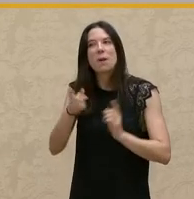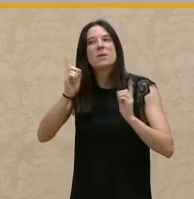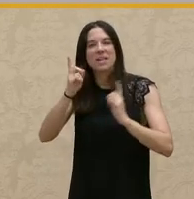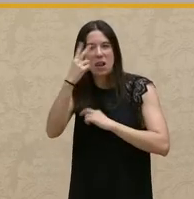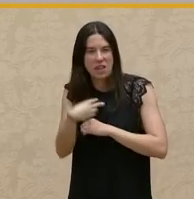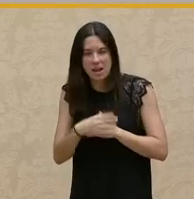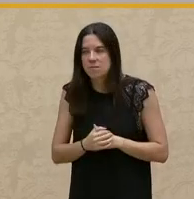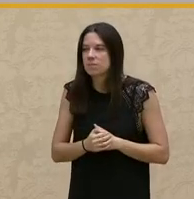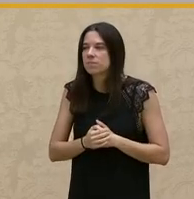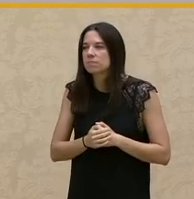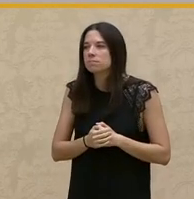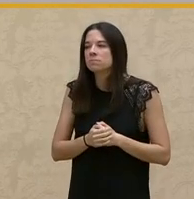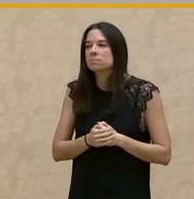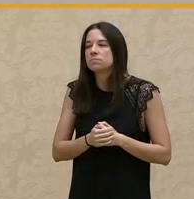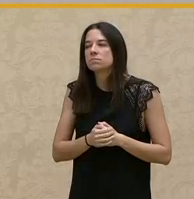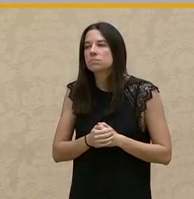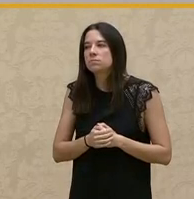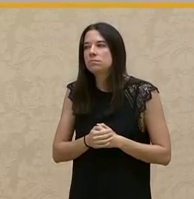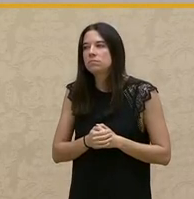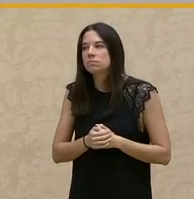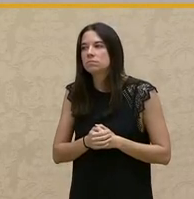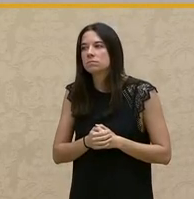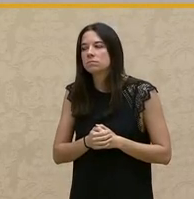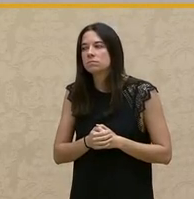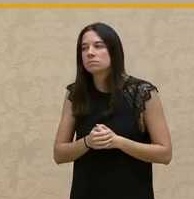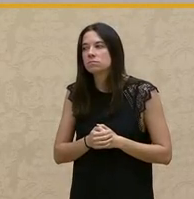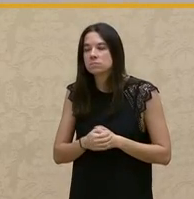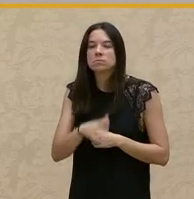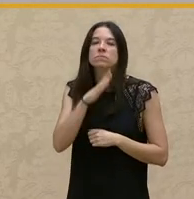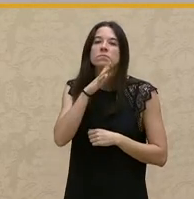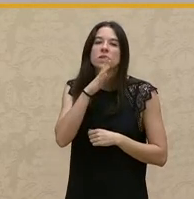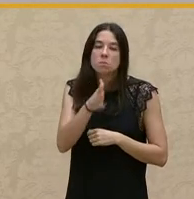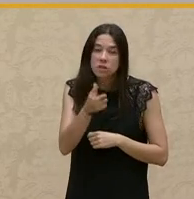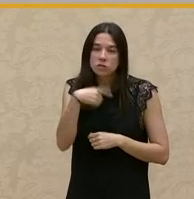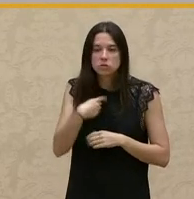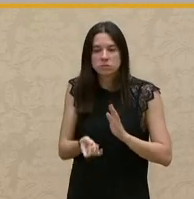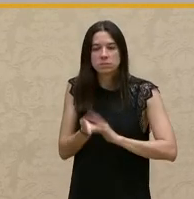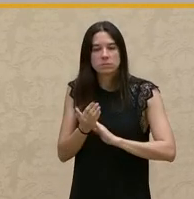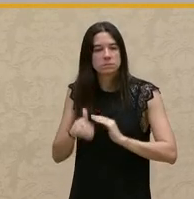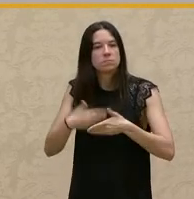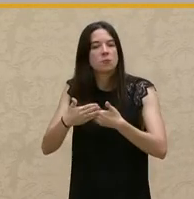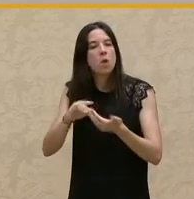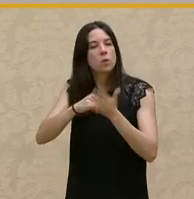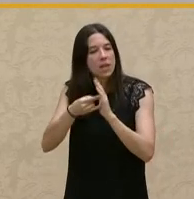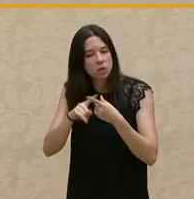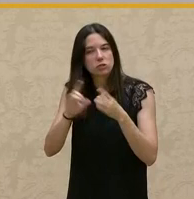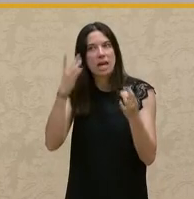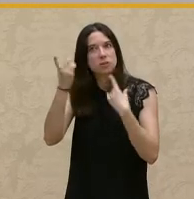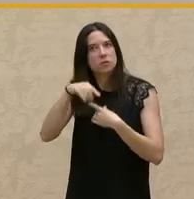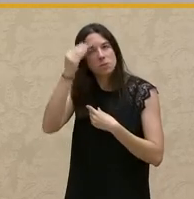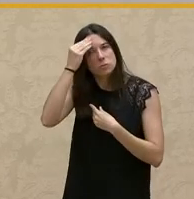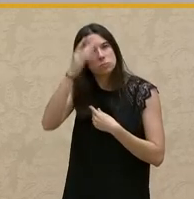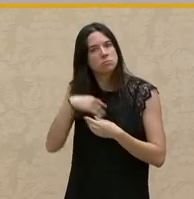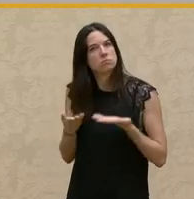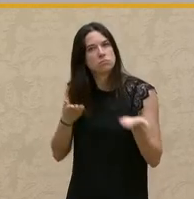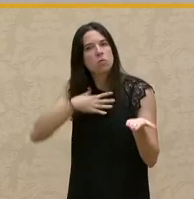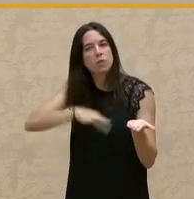Y en ese sentido ponemos en marcha proyectos y actividades que creemos pueden ayudar a que